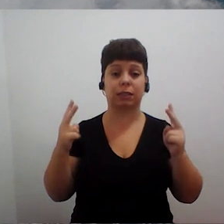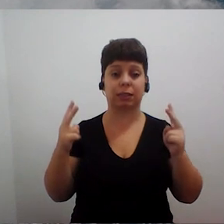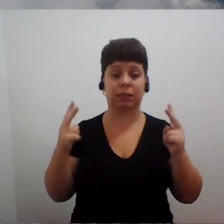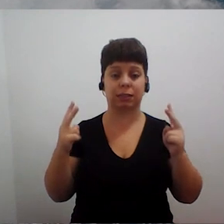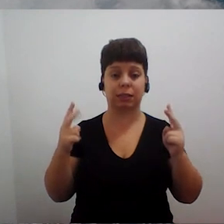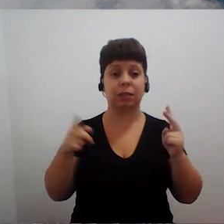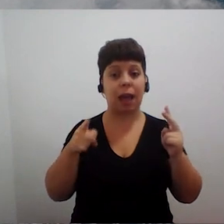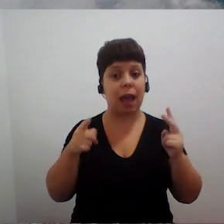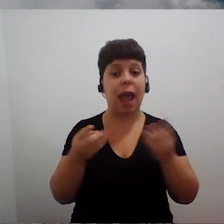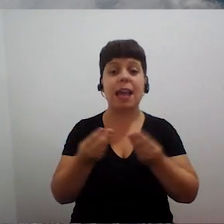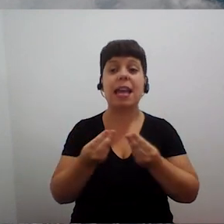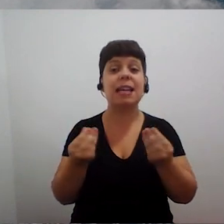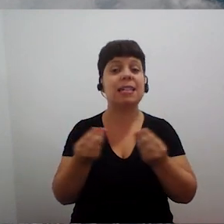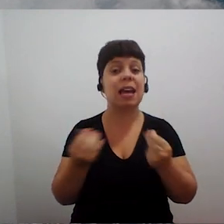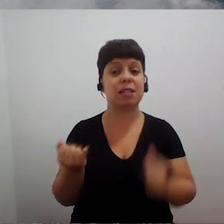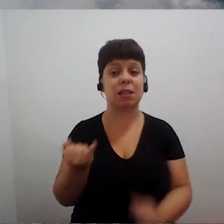dessa grande riqueza que nós temos